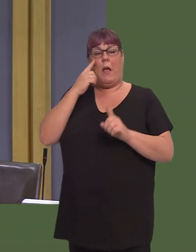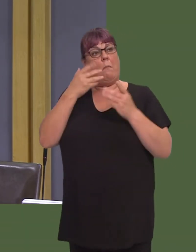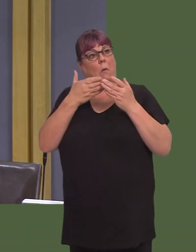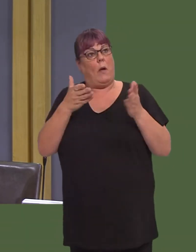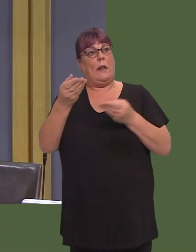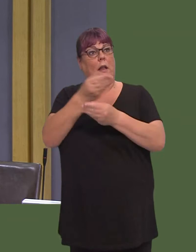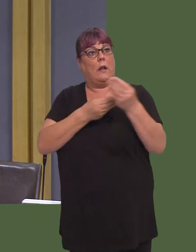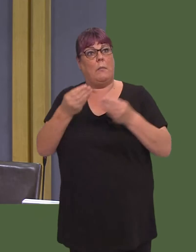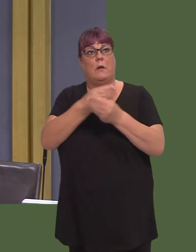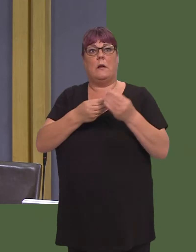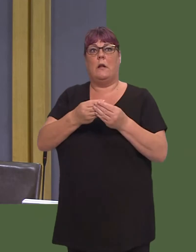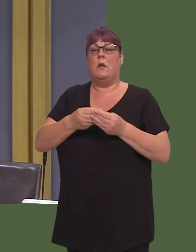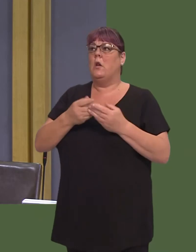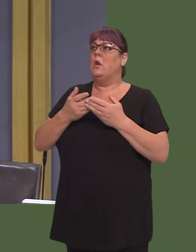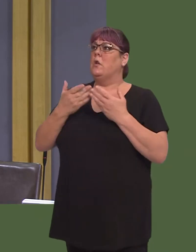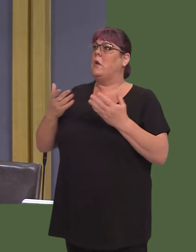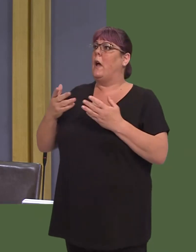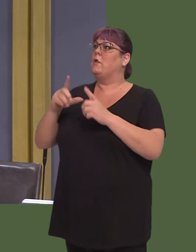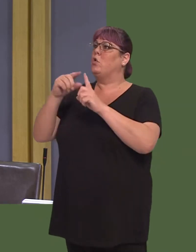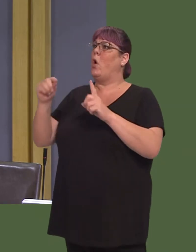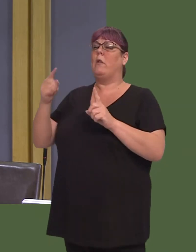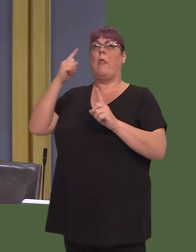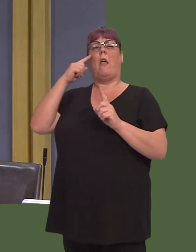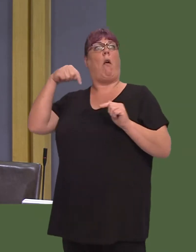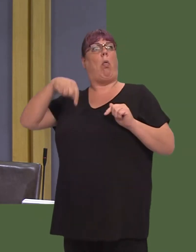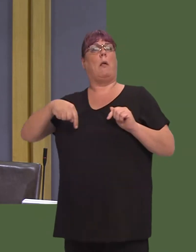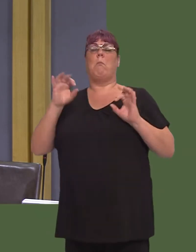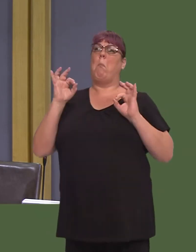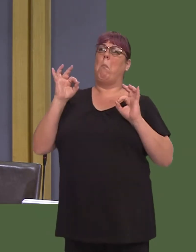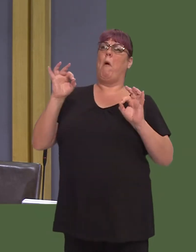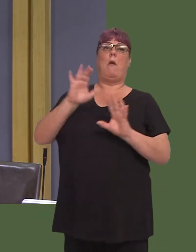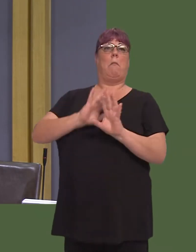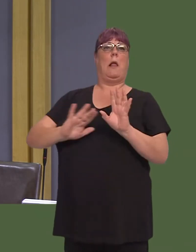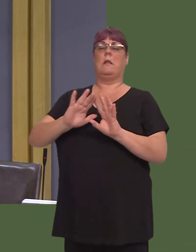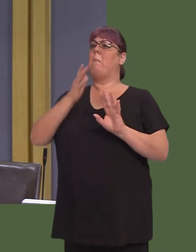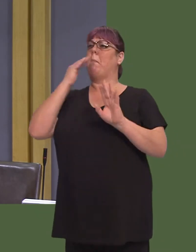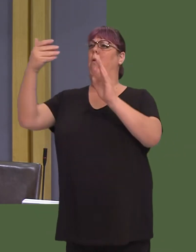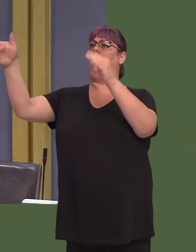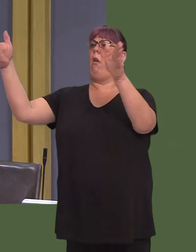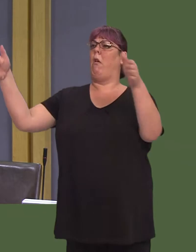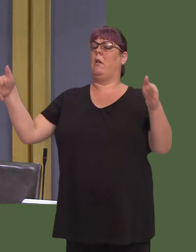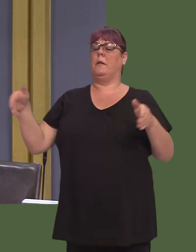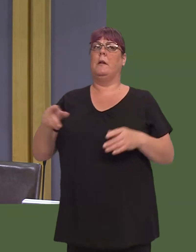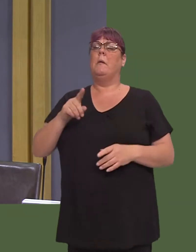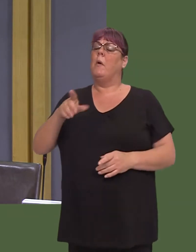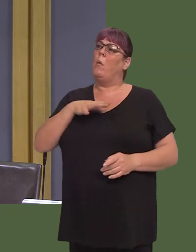yn cael ei farchnata drwyín hasiant eiddo masnachol, sef Cooke & Arkwright, ein cronfa ddata eiddo a Chyngor Gwynedd. Si‚n Gwenllian AM: Fe gyhoeddwyd y cynlluniau